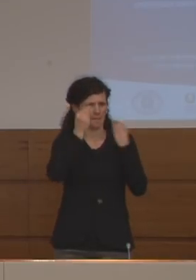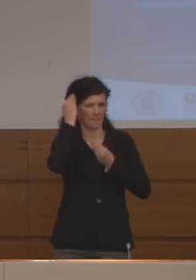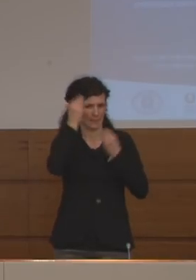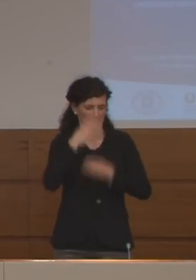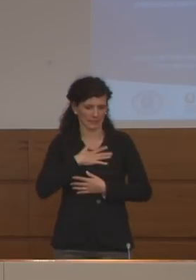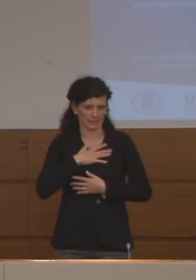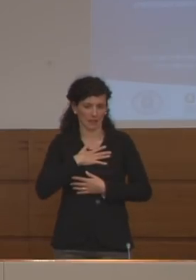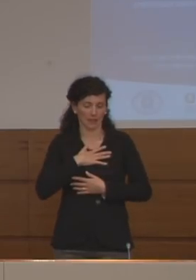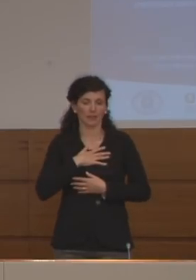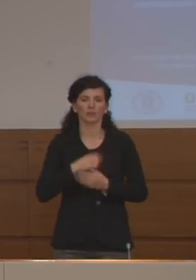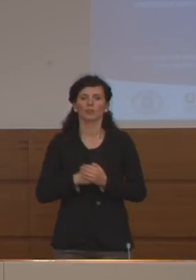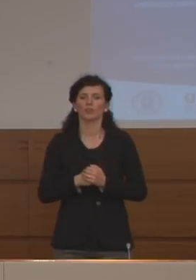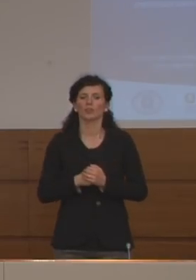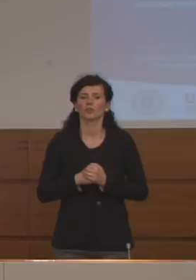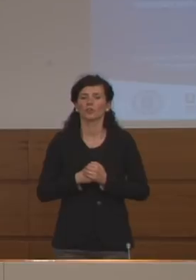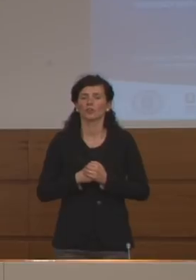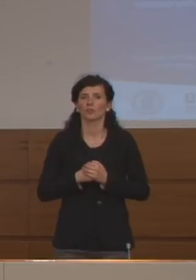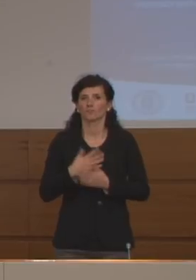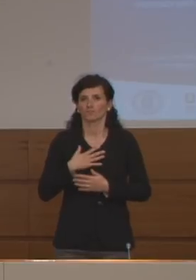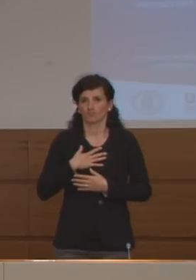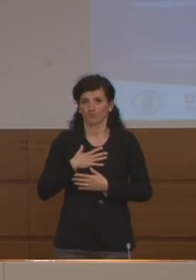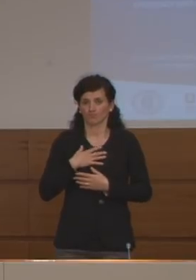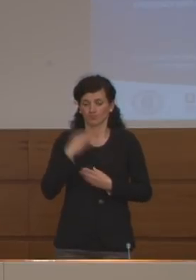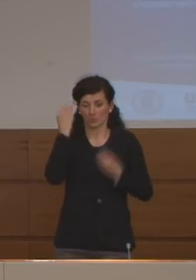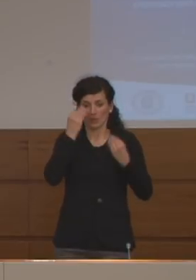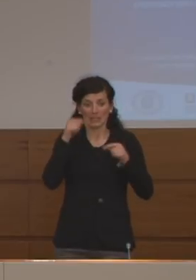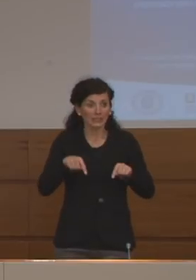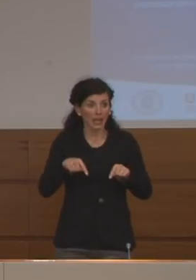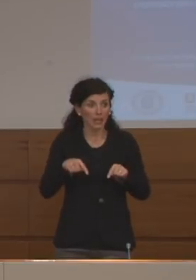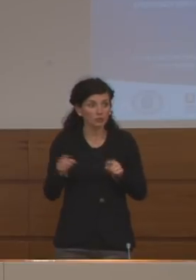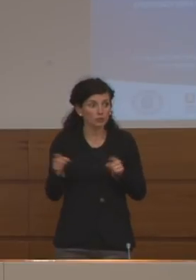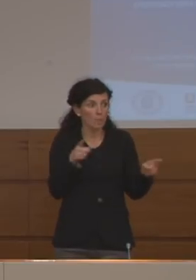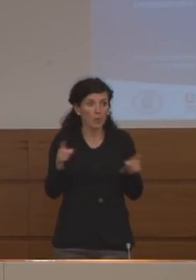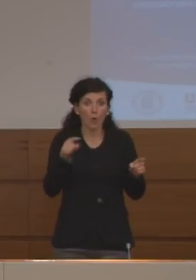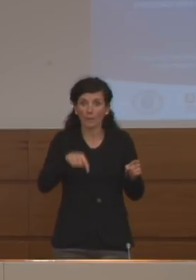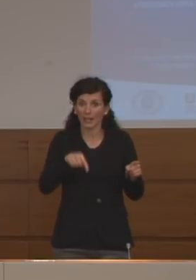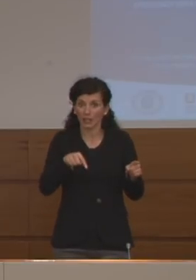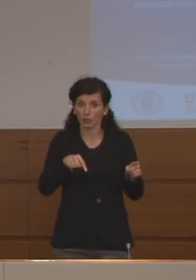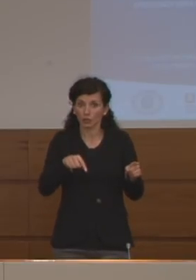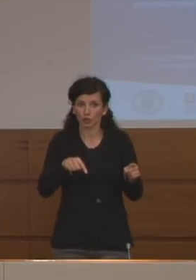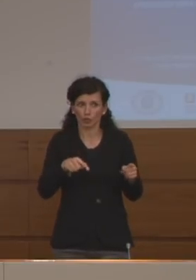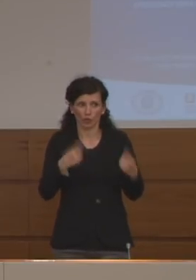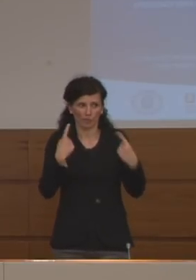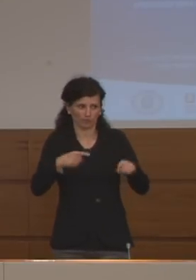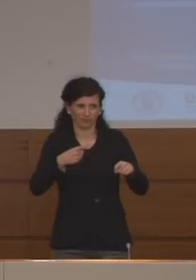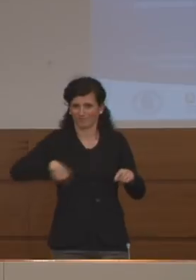prematuro, allo stato attuale, in qualche modo anche